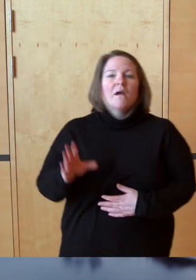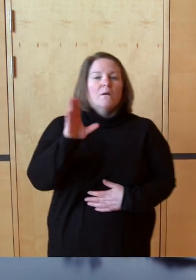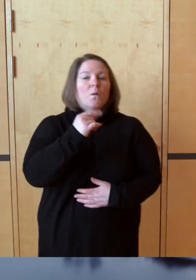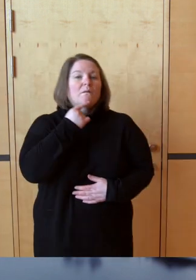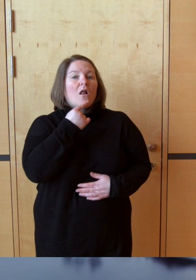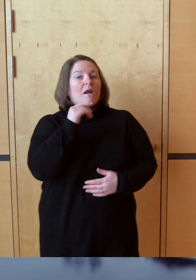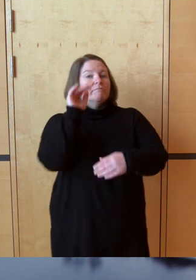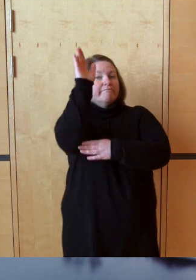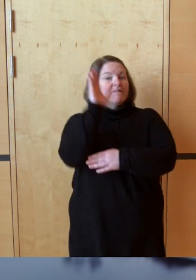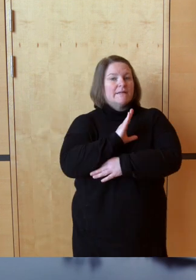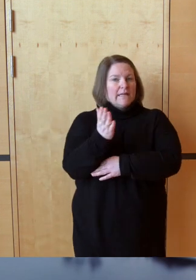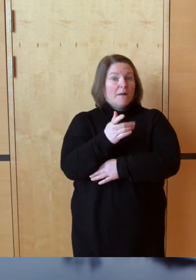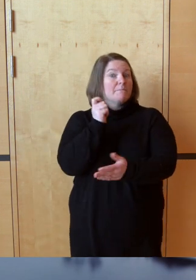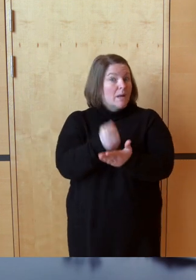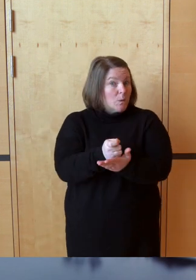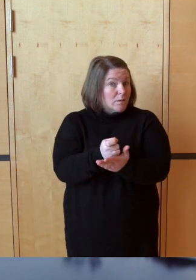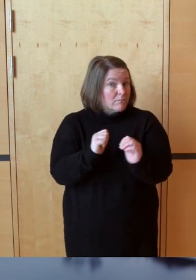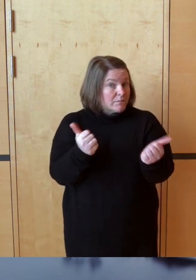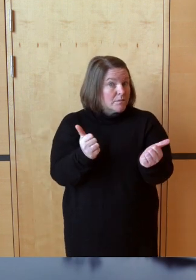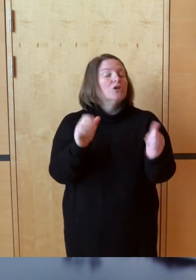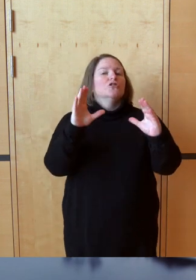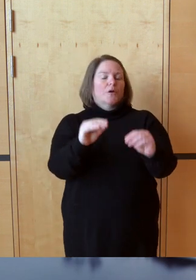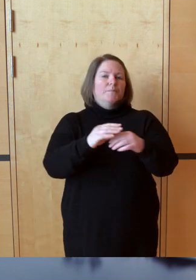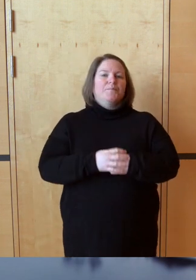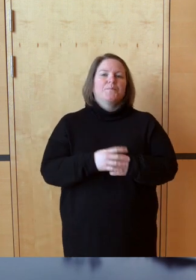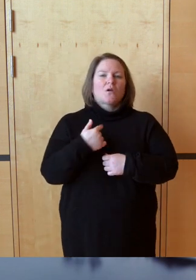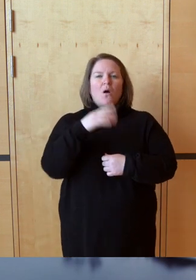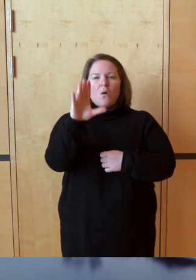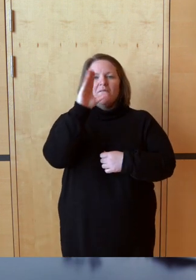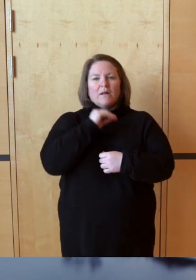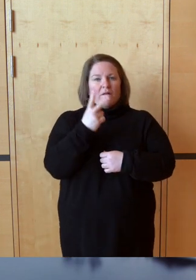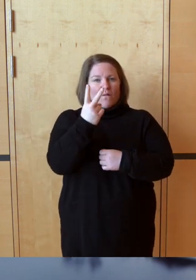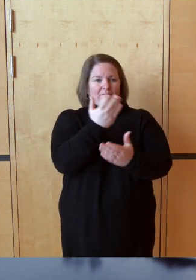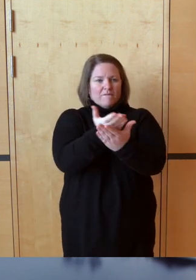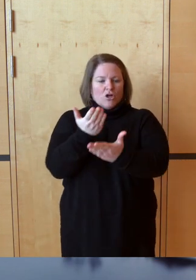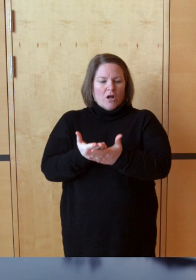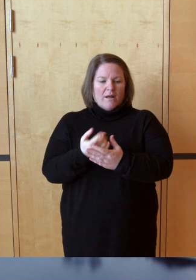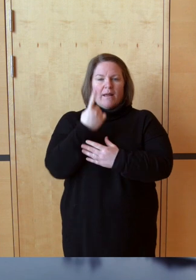Svar ja då har vi som jag har fått två stycken förslag delade bifall kommunstyrelse